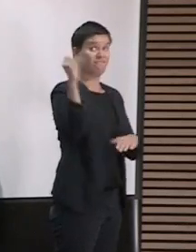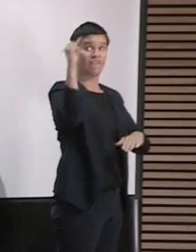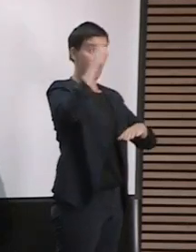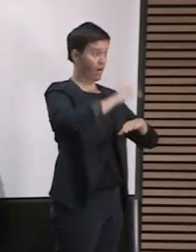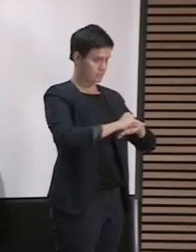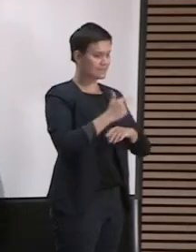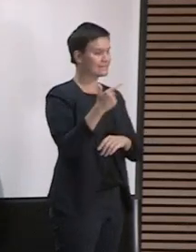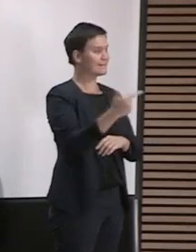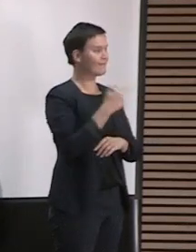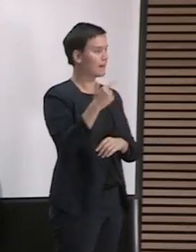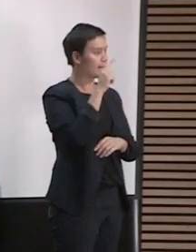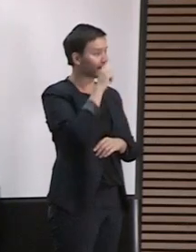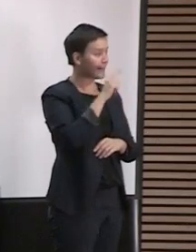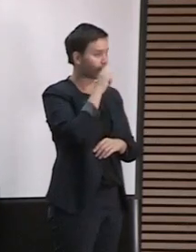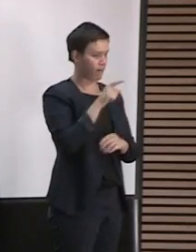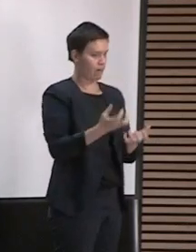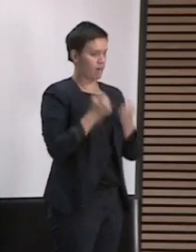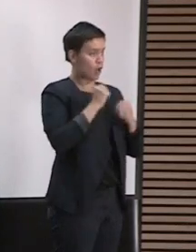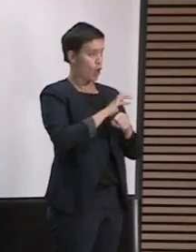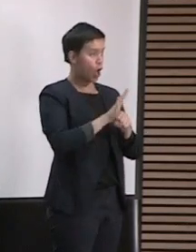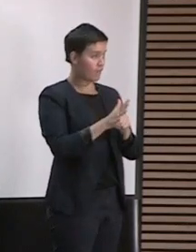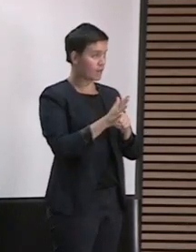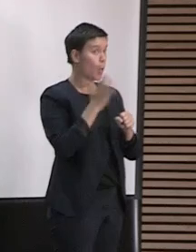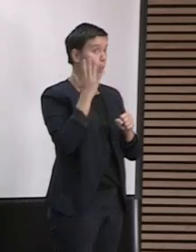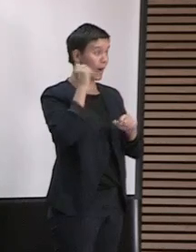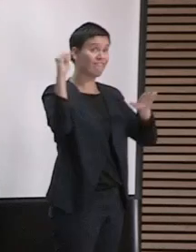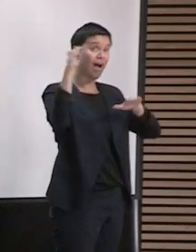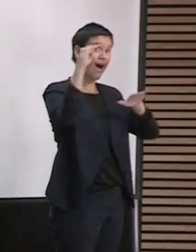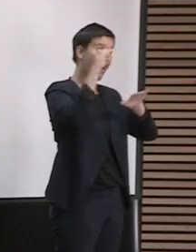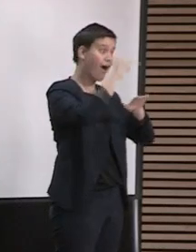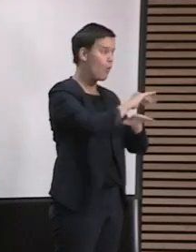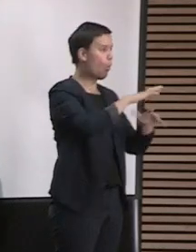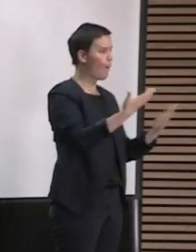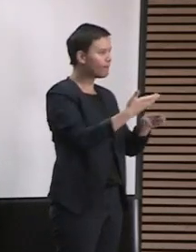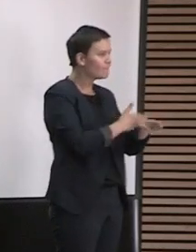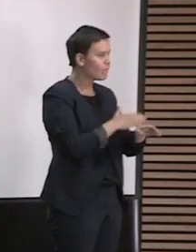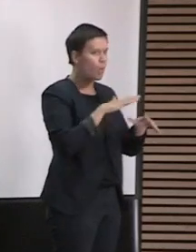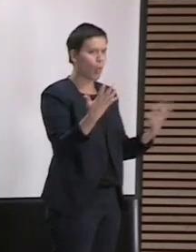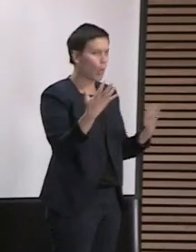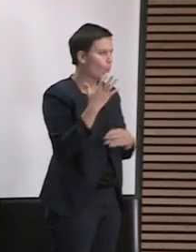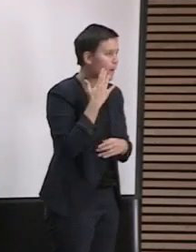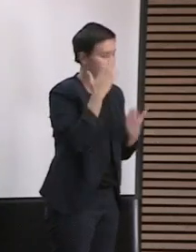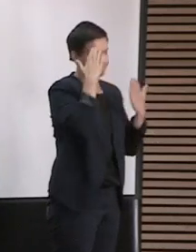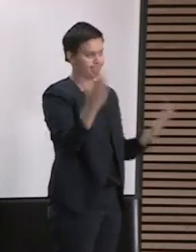ki te Tihi o Jet. Tetahi taipitopito mo te ahua o tera i pa ai ka haere tatou ki roto.